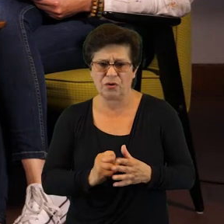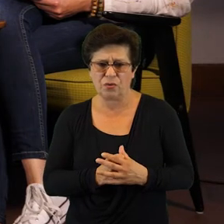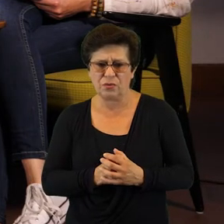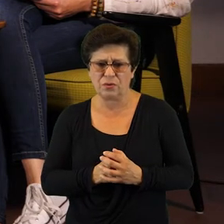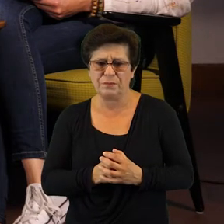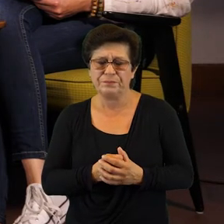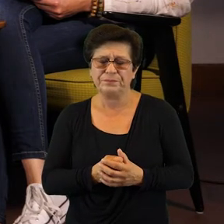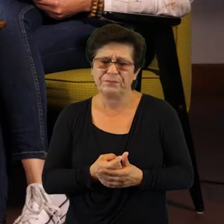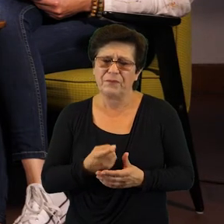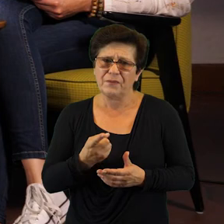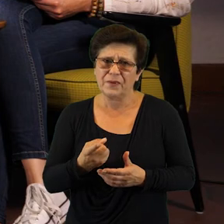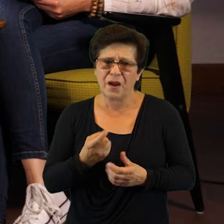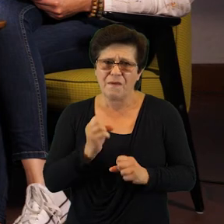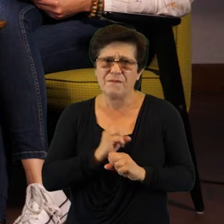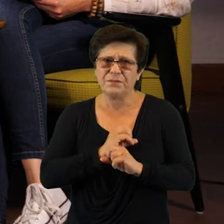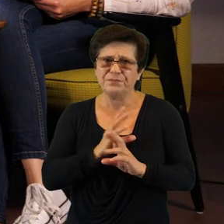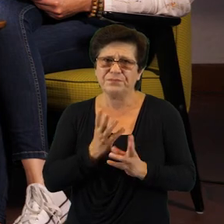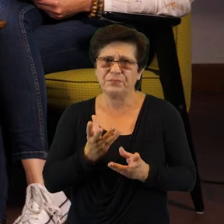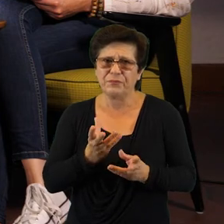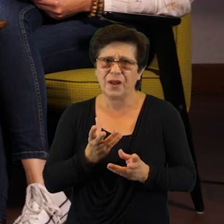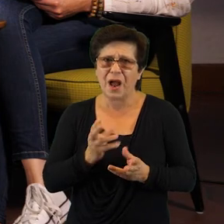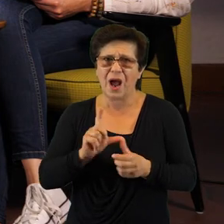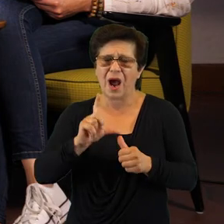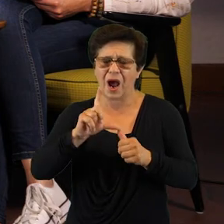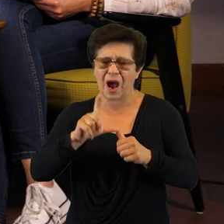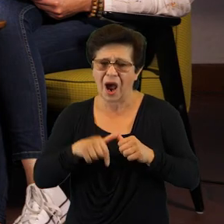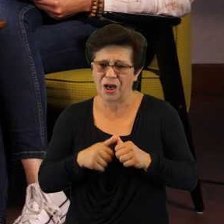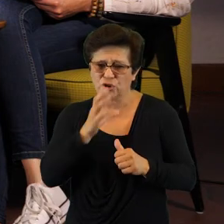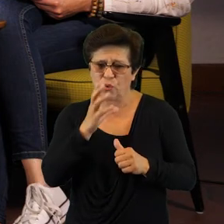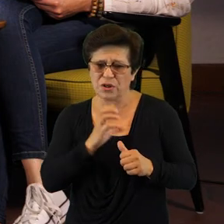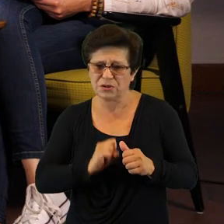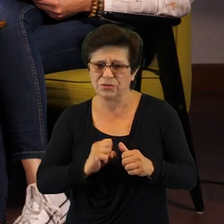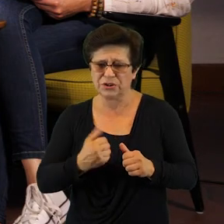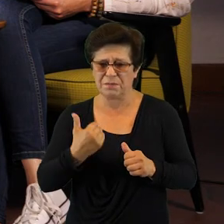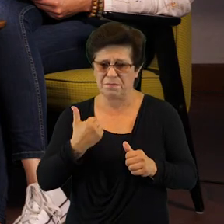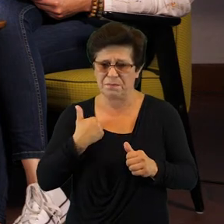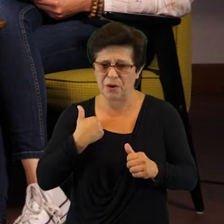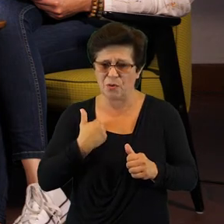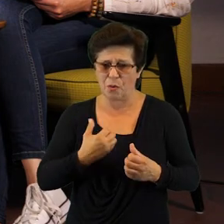ale proszę sobie wyobrazić, że pozycja Słonimskiego była tak wysoka, tak mocna,